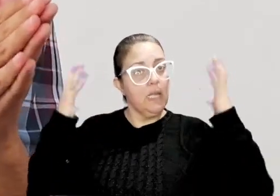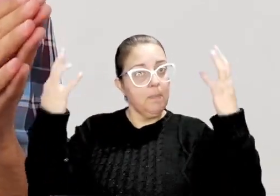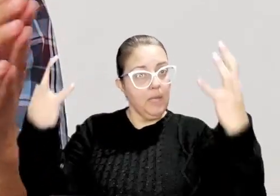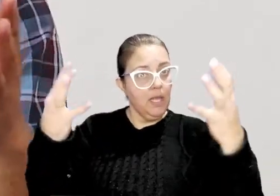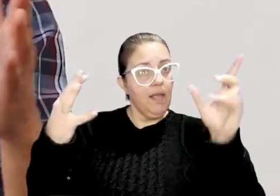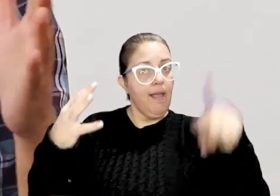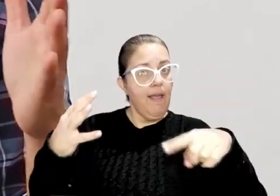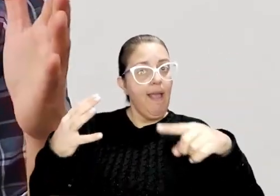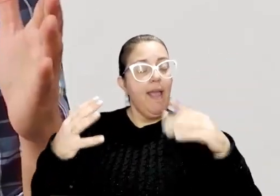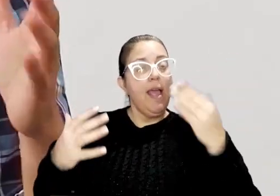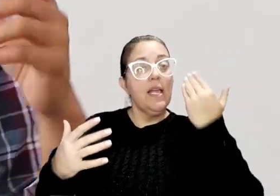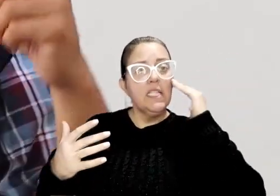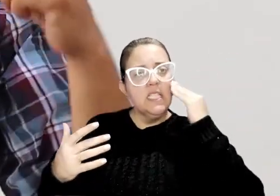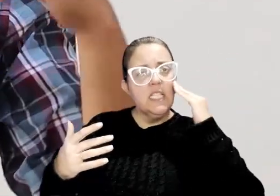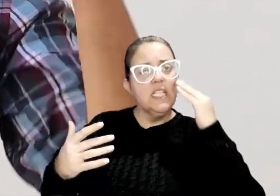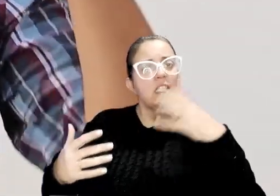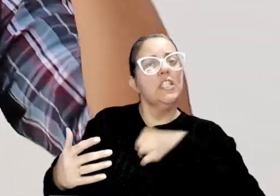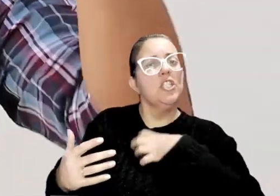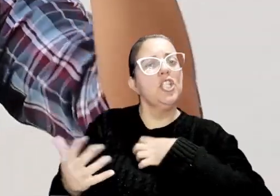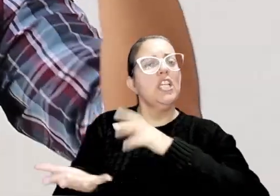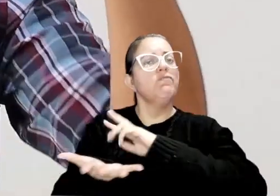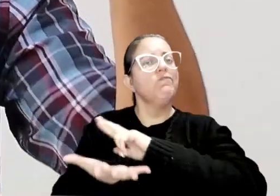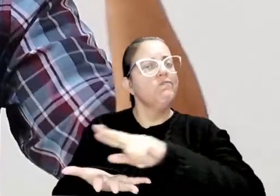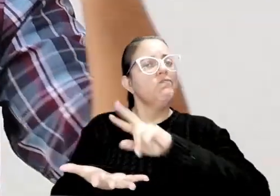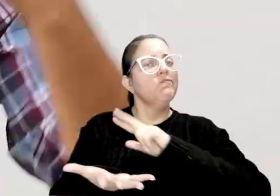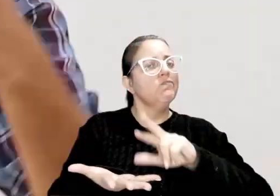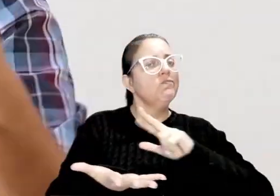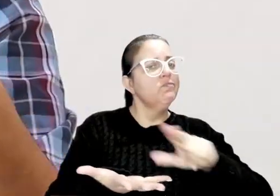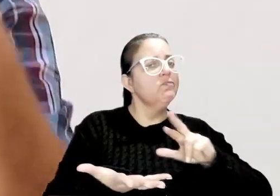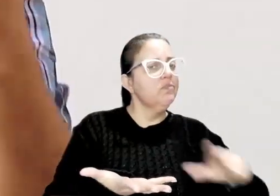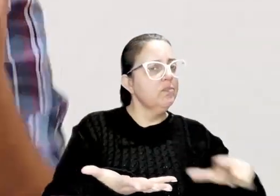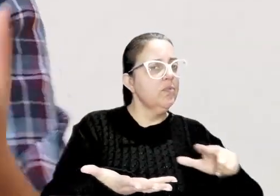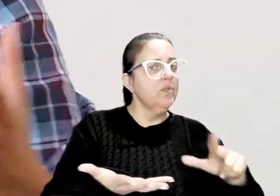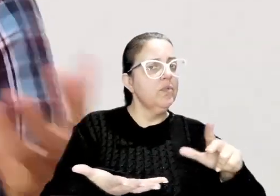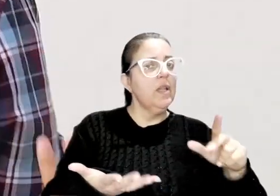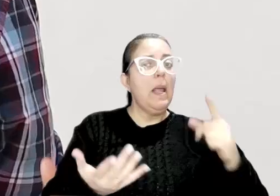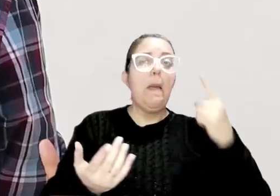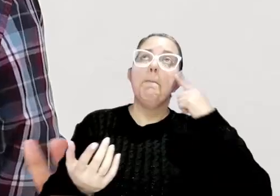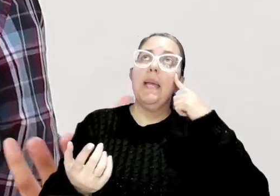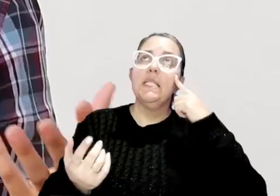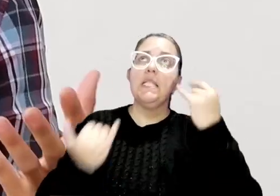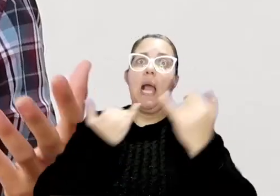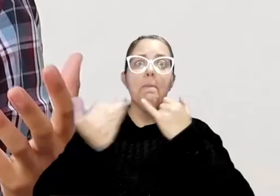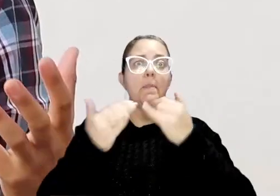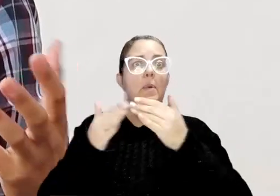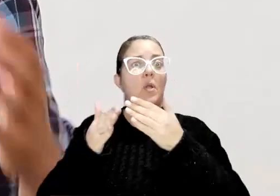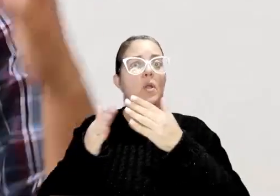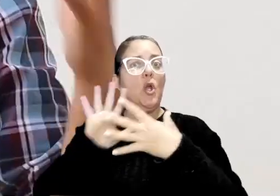gradiente de modelos lógicos acerca do que que é feito na avaliação de impacto ambiental ela